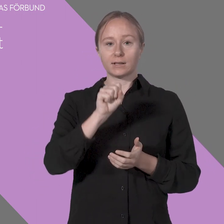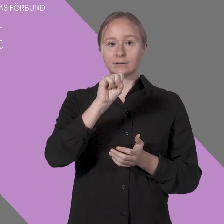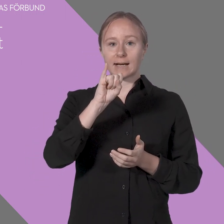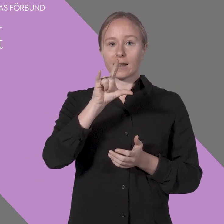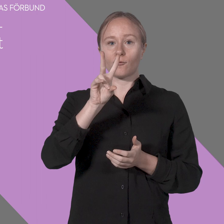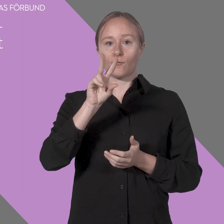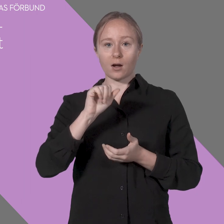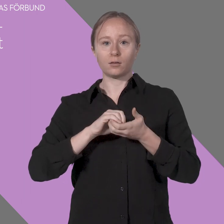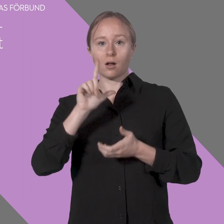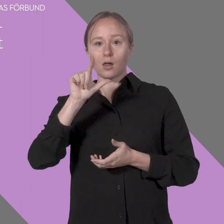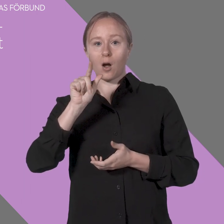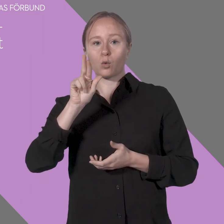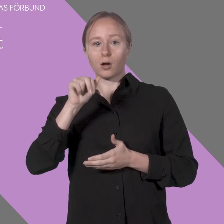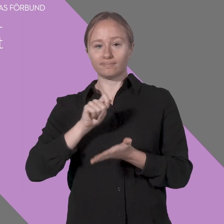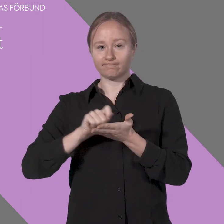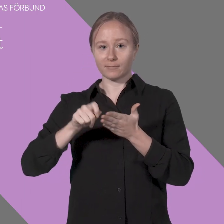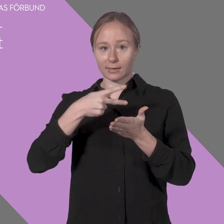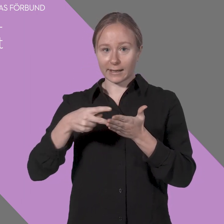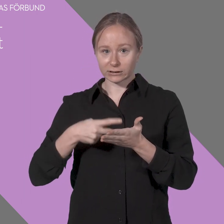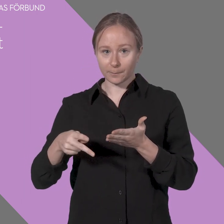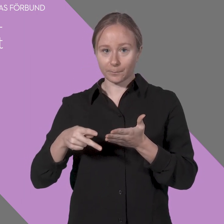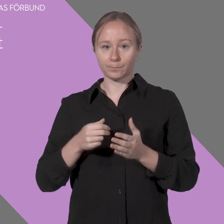Texterna är skrivna av Silva Belghiti och Laura Vaarala.